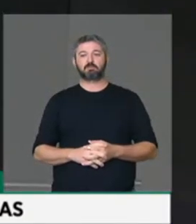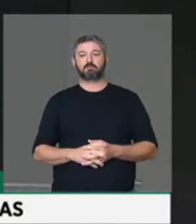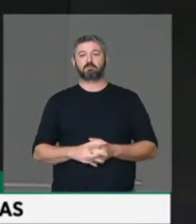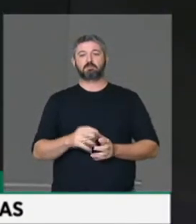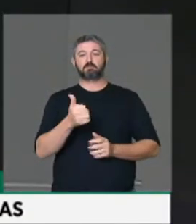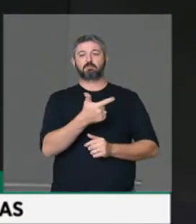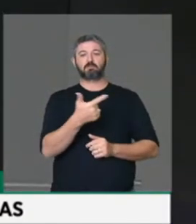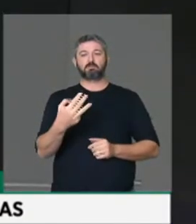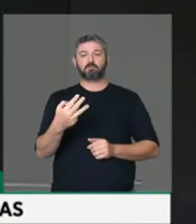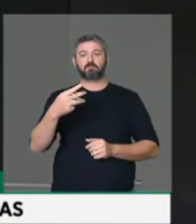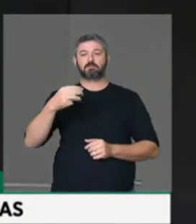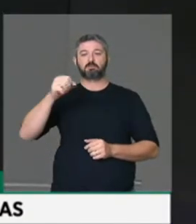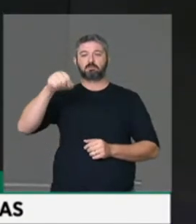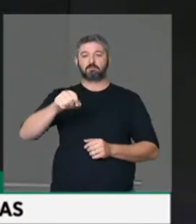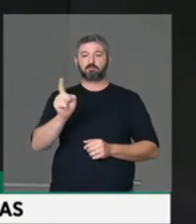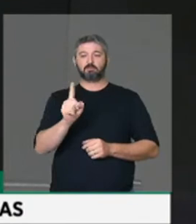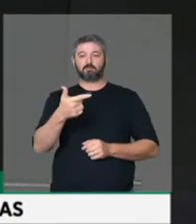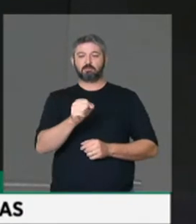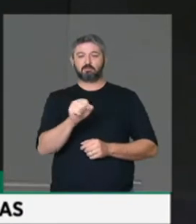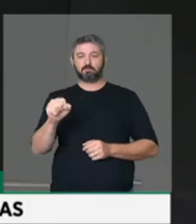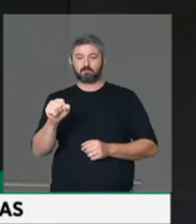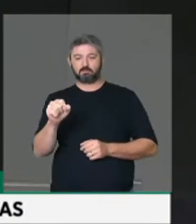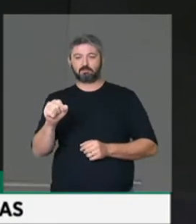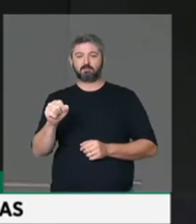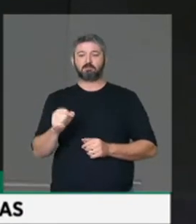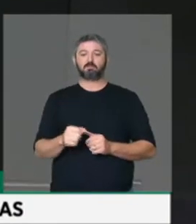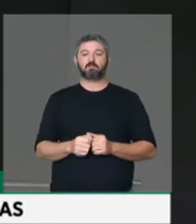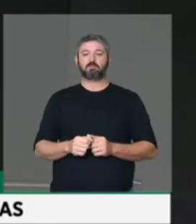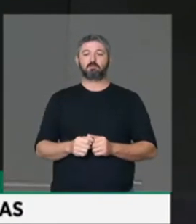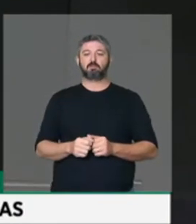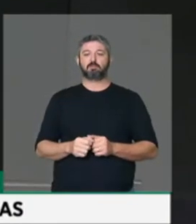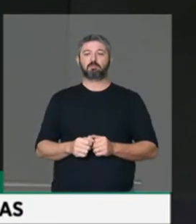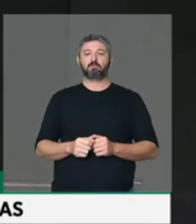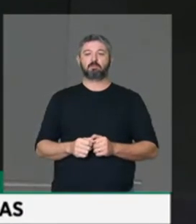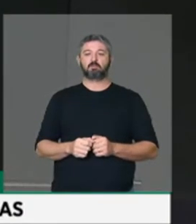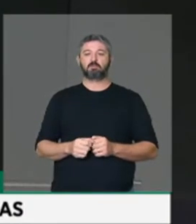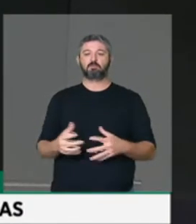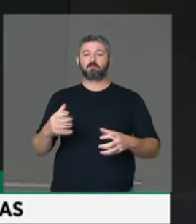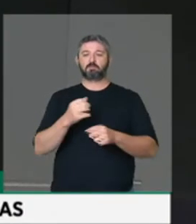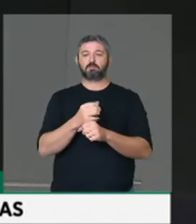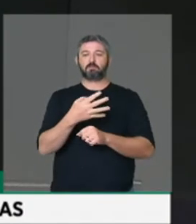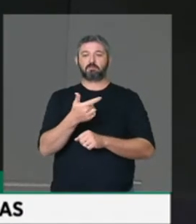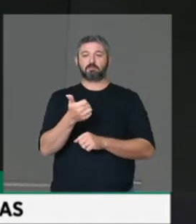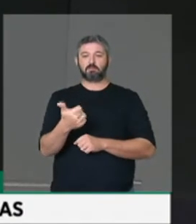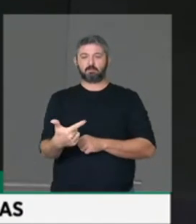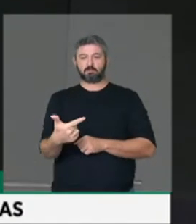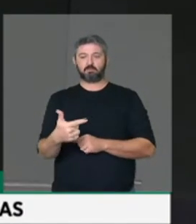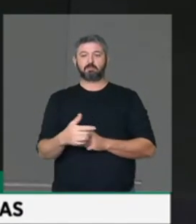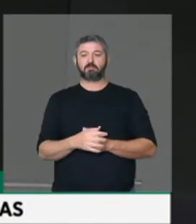HOJE ESSA MATÉRIA. -- [DEP. ALICE PORTUGAL]: PCDOB É SIM. -- [PRESIDENTE]: PCDOB SIM. ESTÁ ENCERRADA A